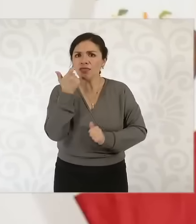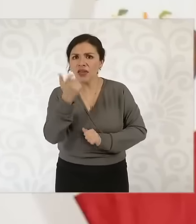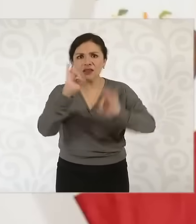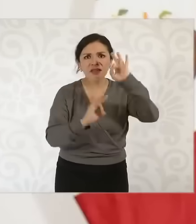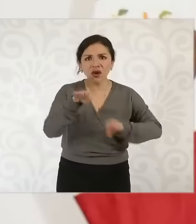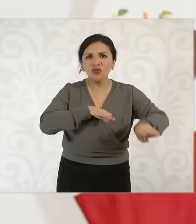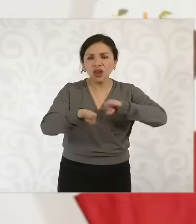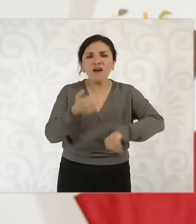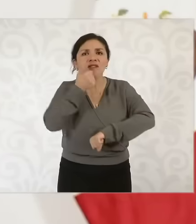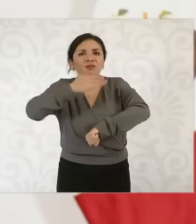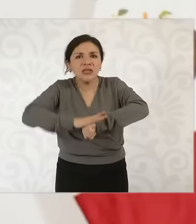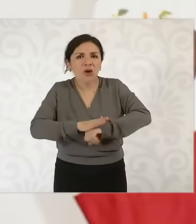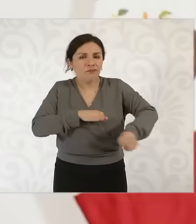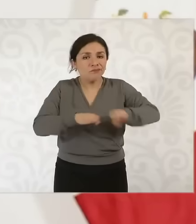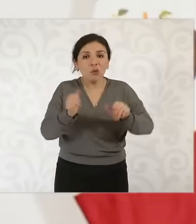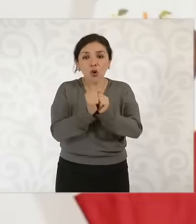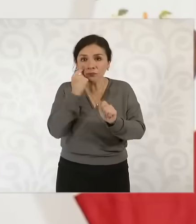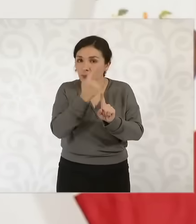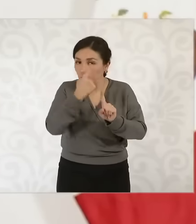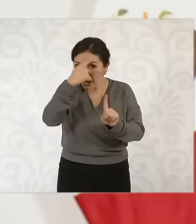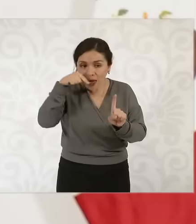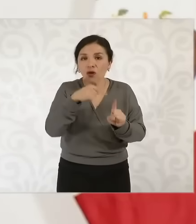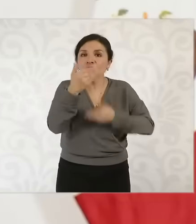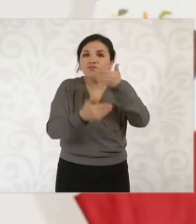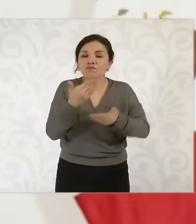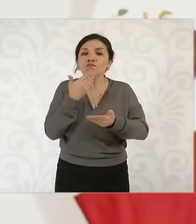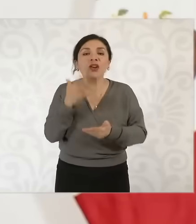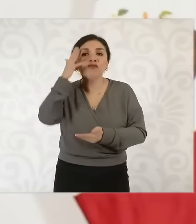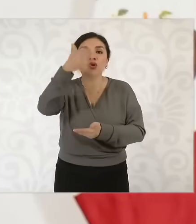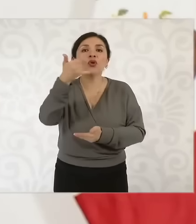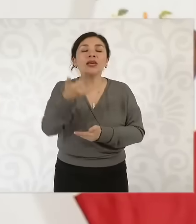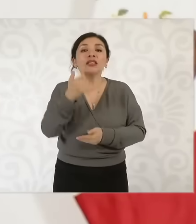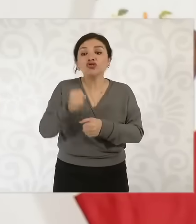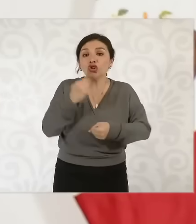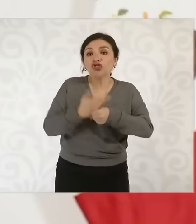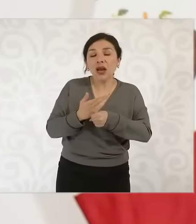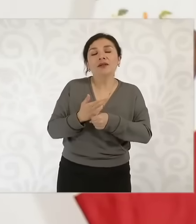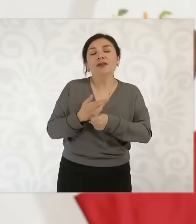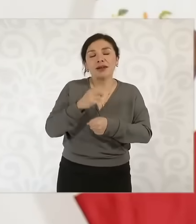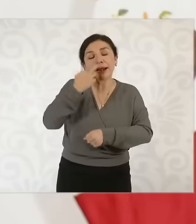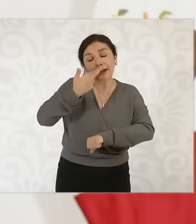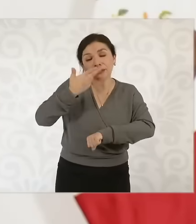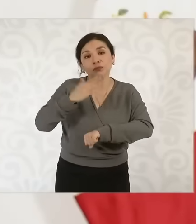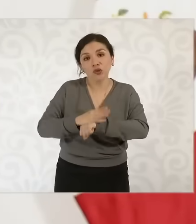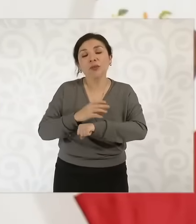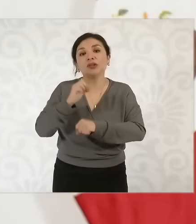y administrativas con visión de sustentabilidad y responsabilidad social. Pemex es y seguirá siendo